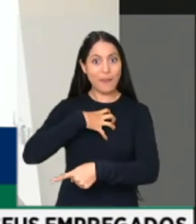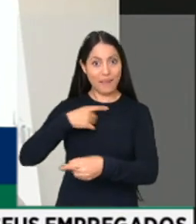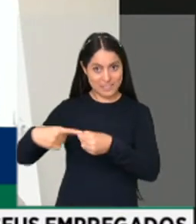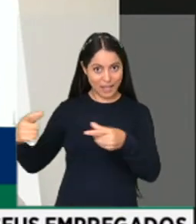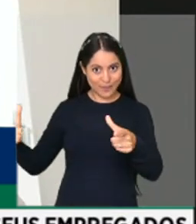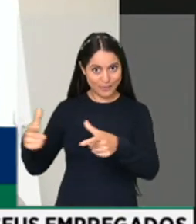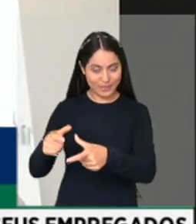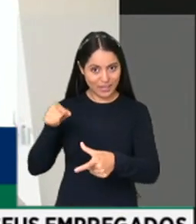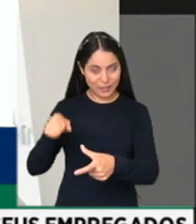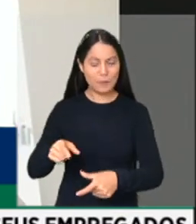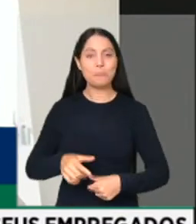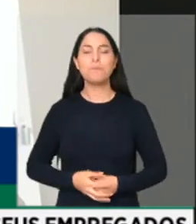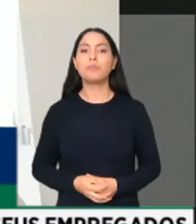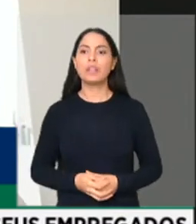POR UM PREFEITO DO PCDOB, O